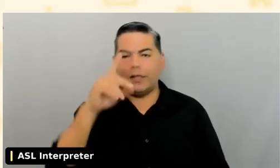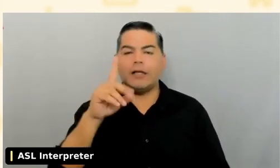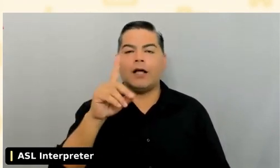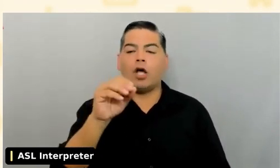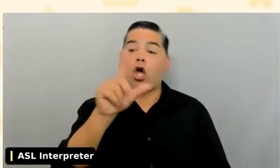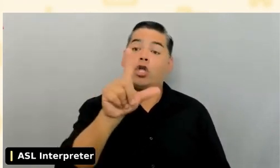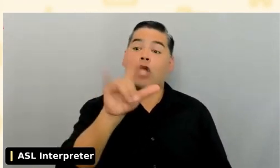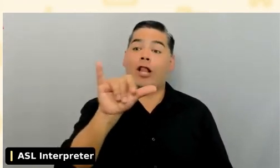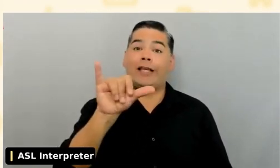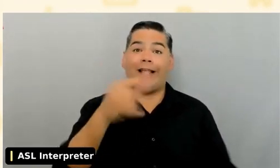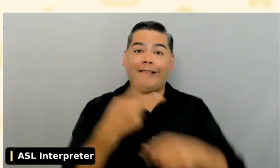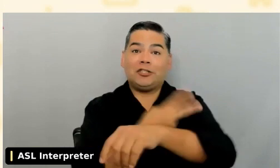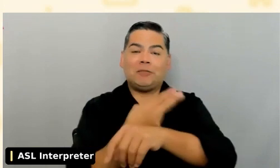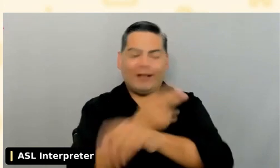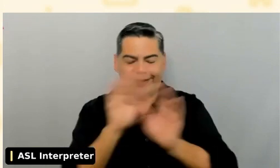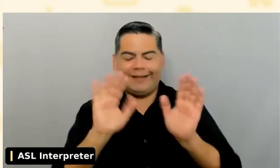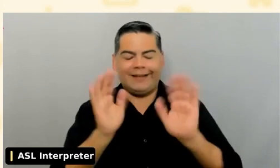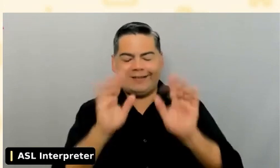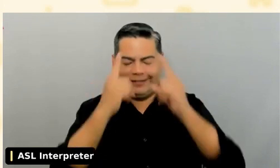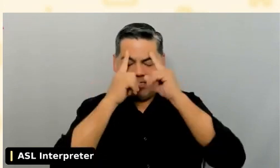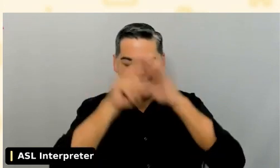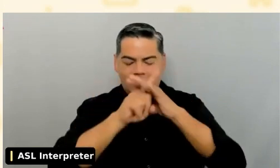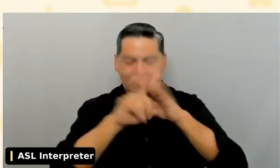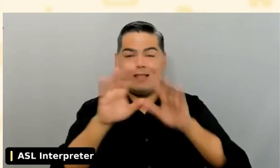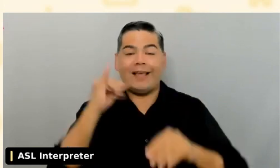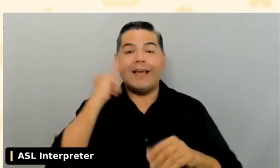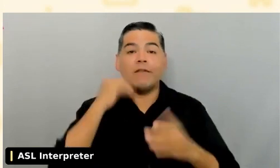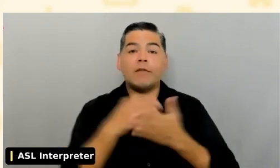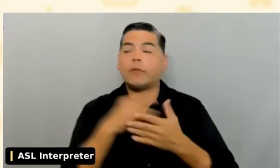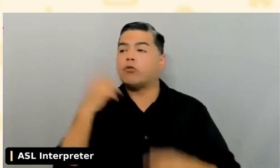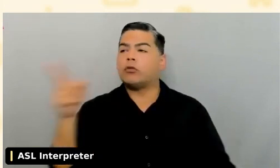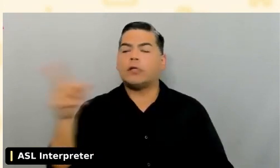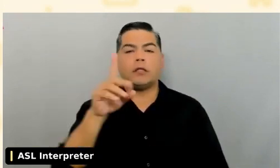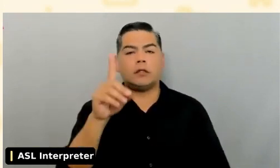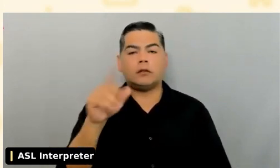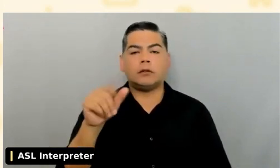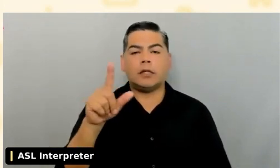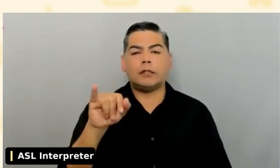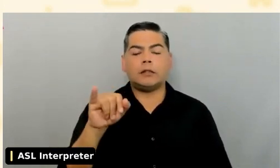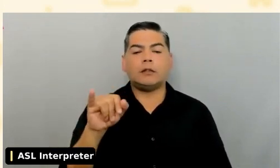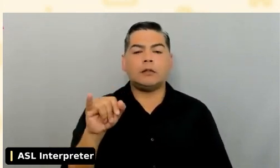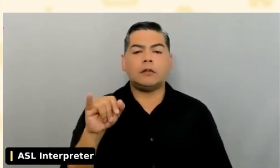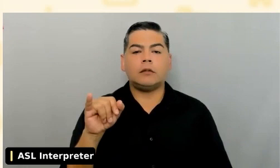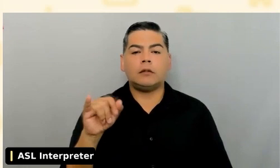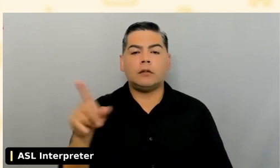Sí, entonces, pero si todos le dijeran a Dall-E que un automóvil es un avión,